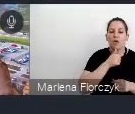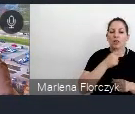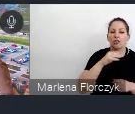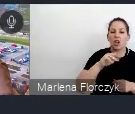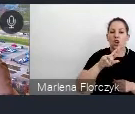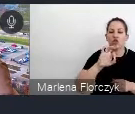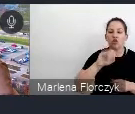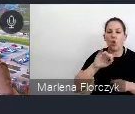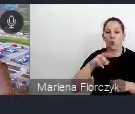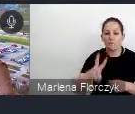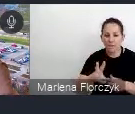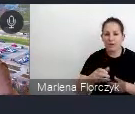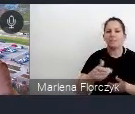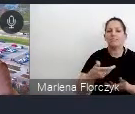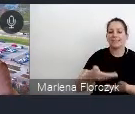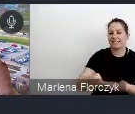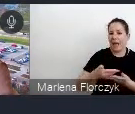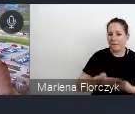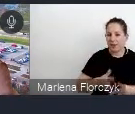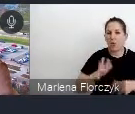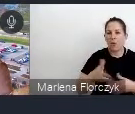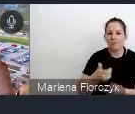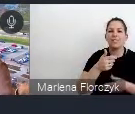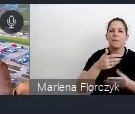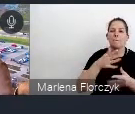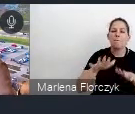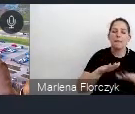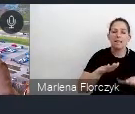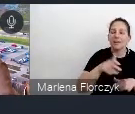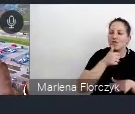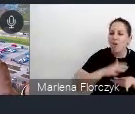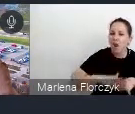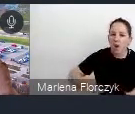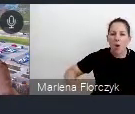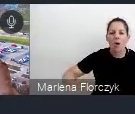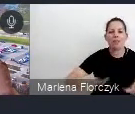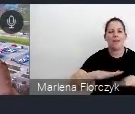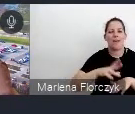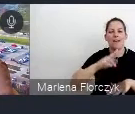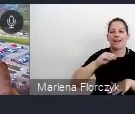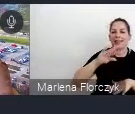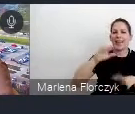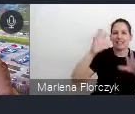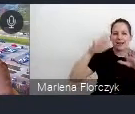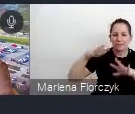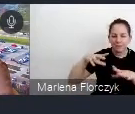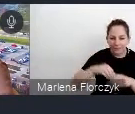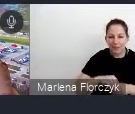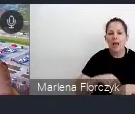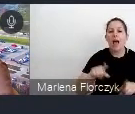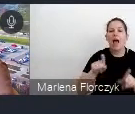czyli te miejsca zielone, ekologiczne, z retencją, natomiast jeśli chodzi o obszar Ludzie,